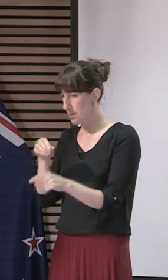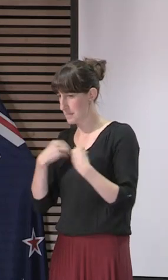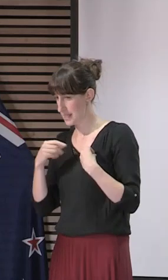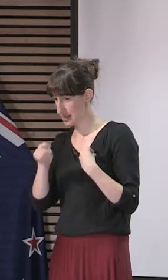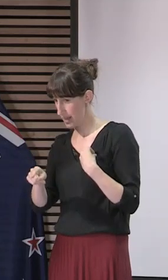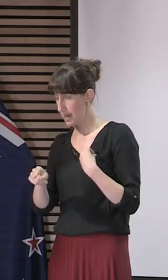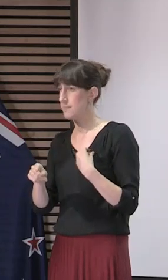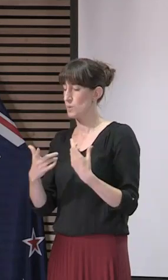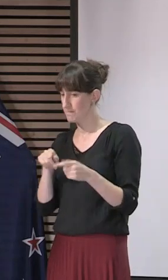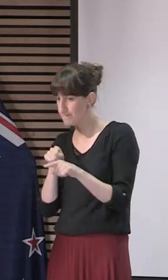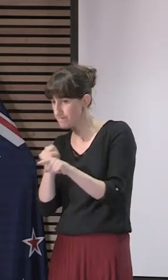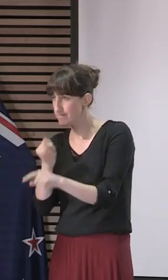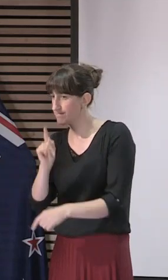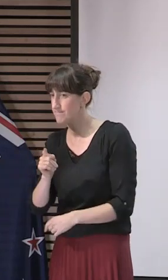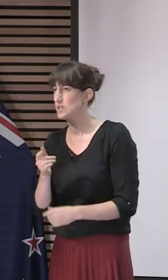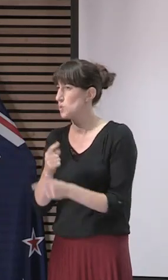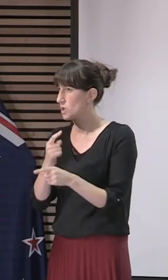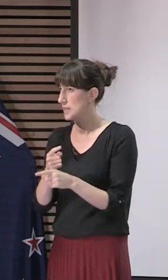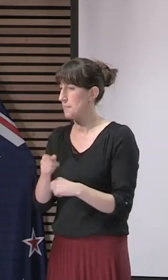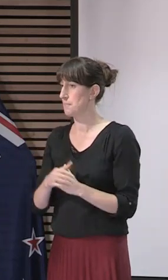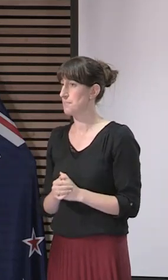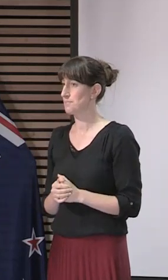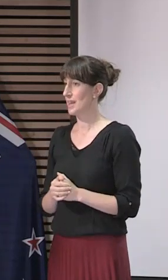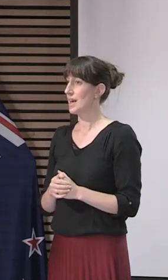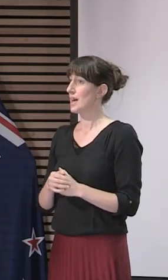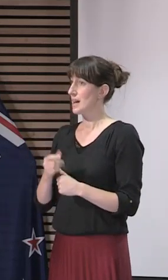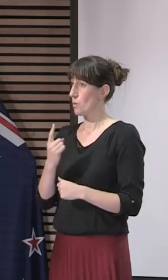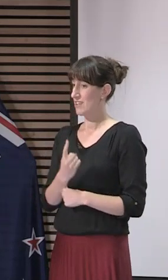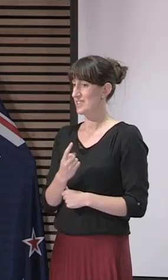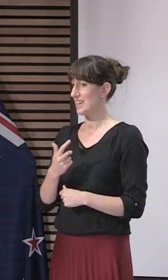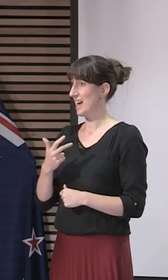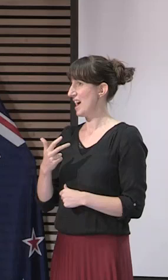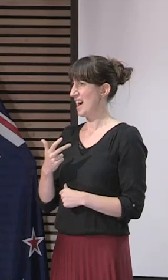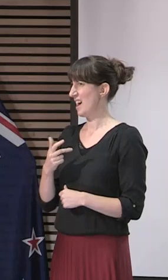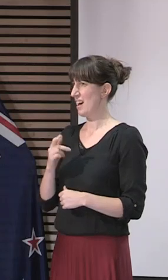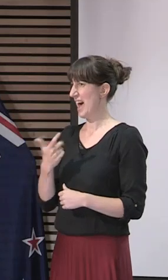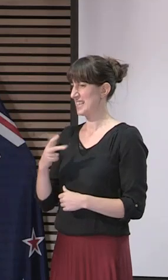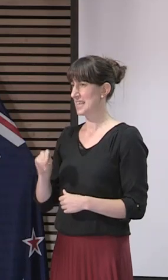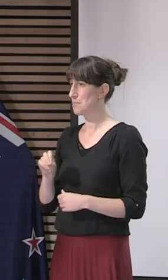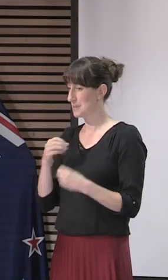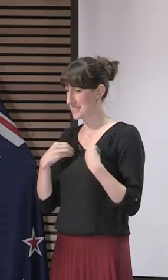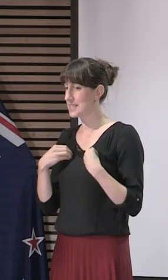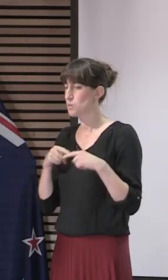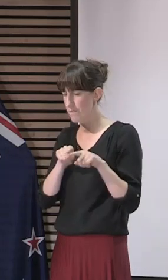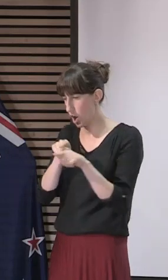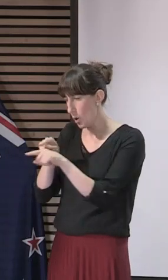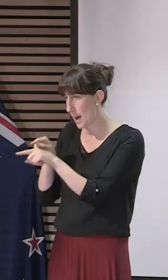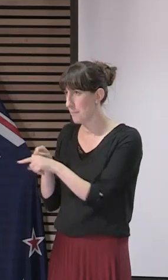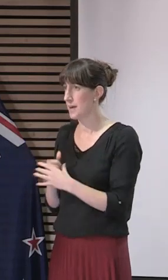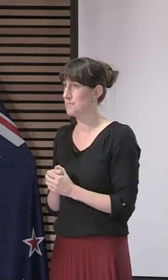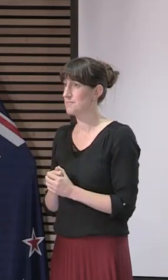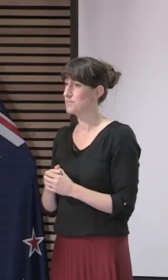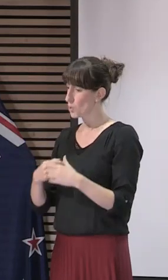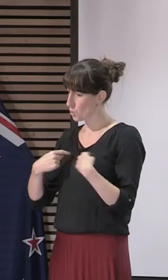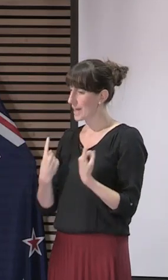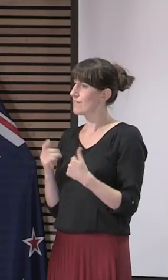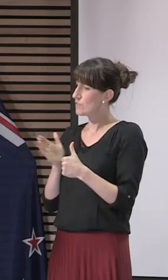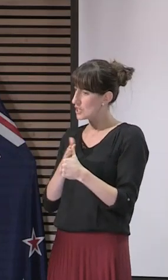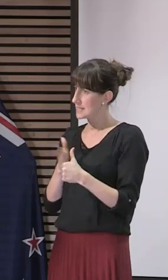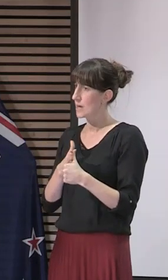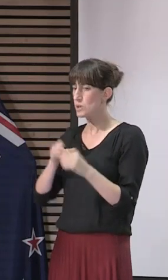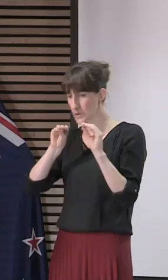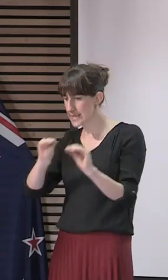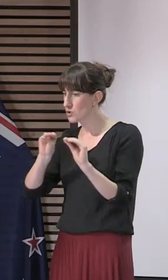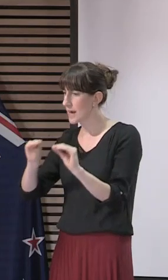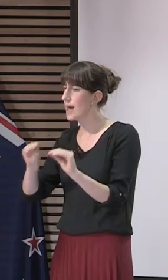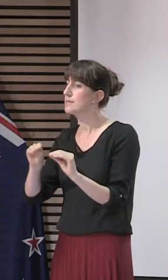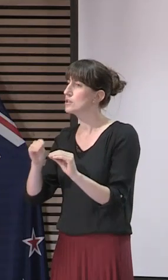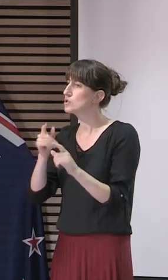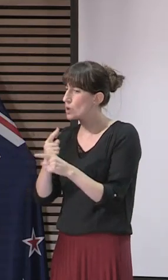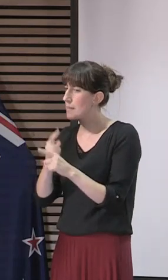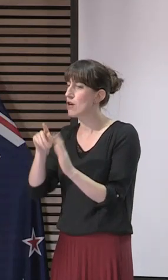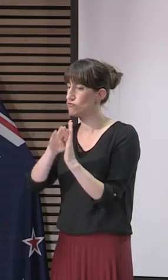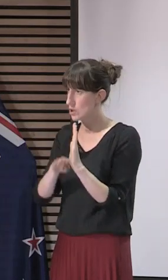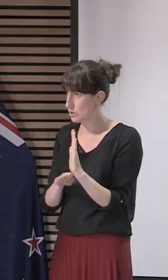whai ake te MPI me etahi atu